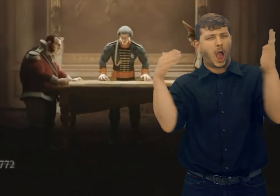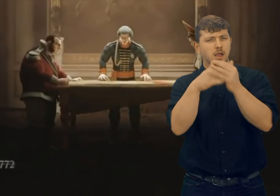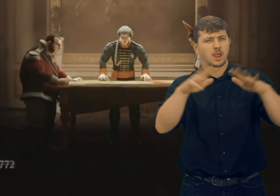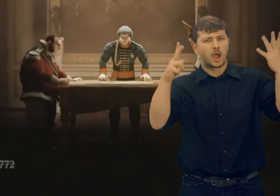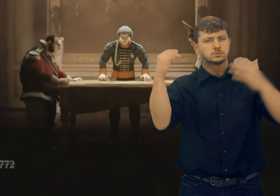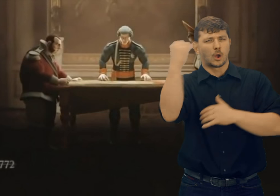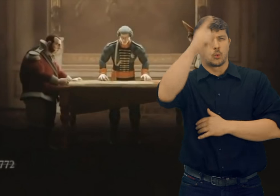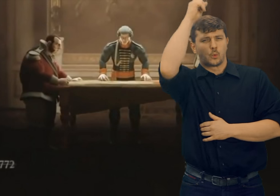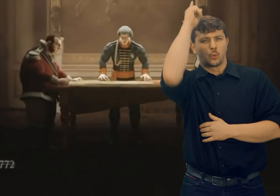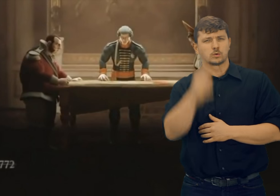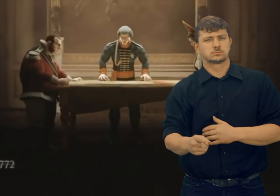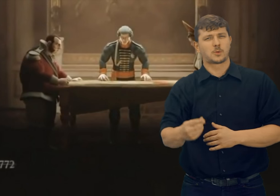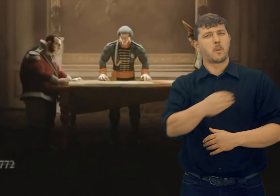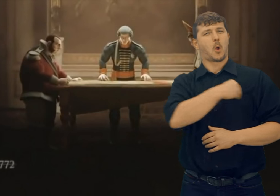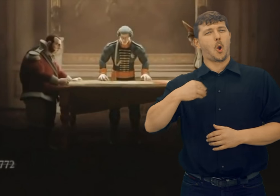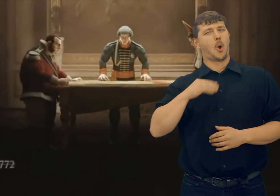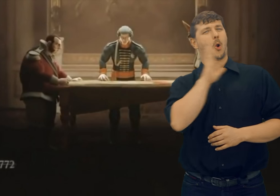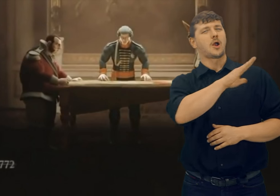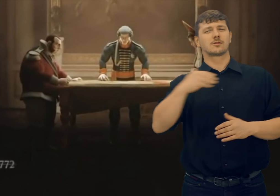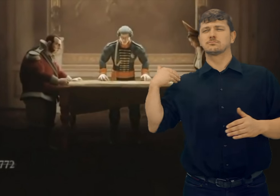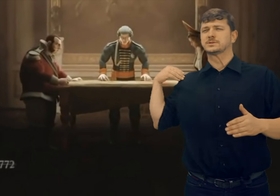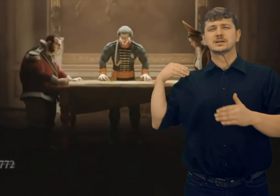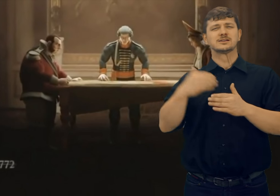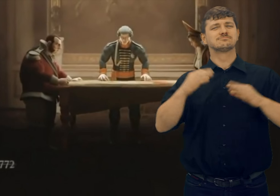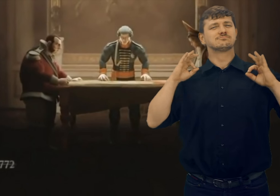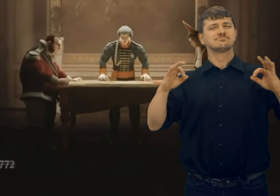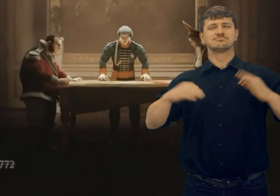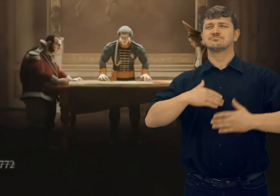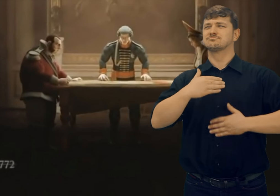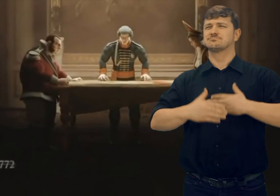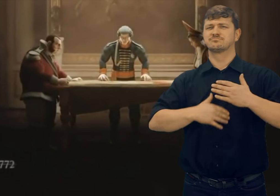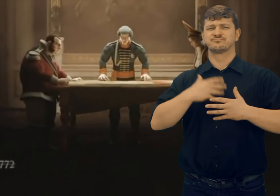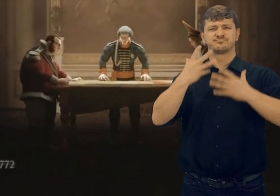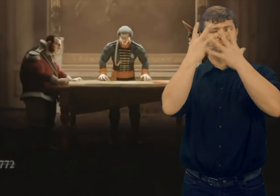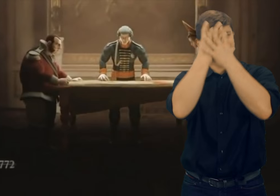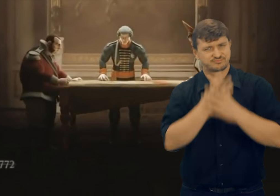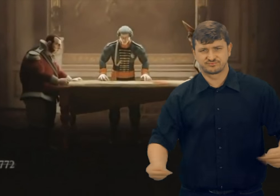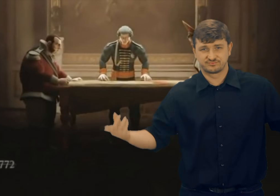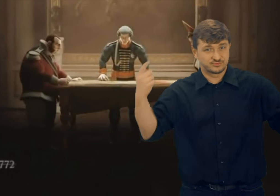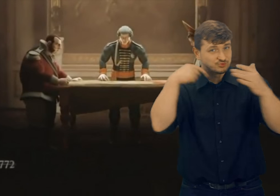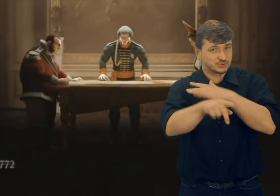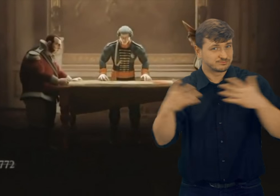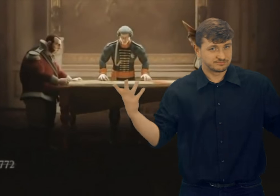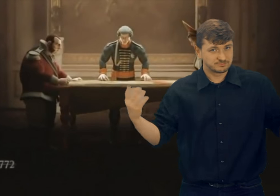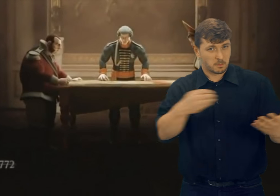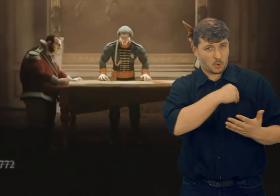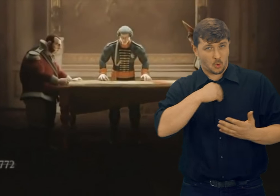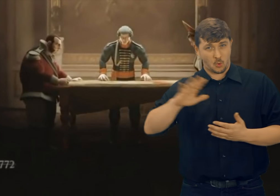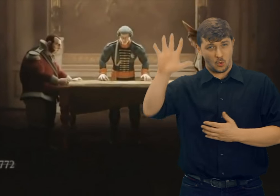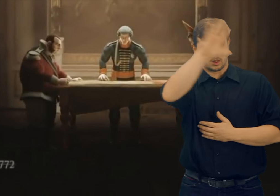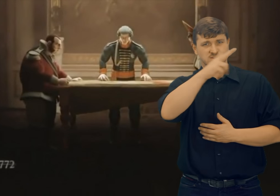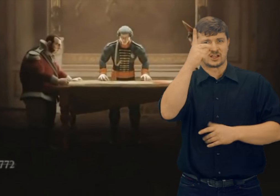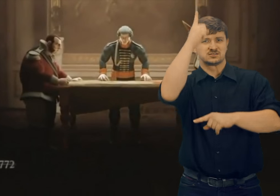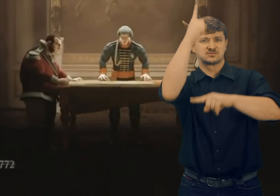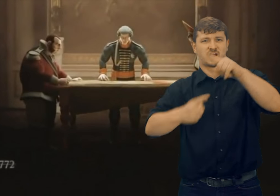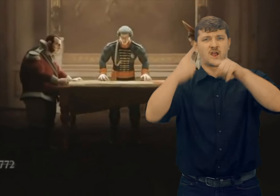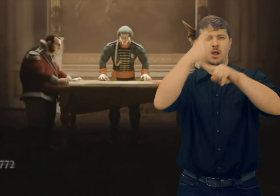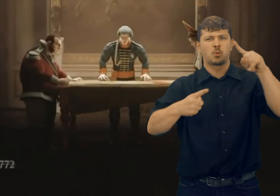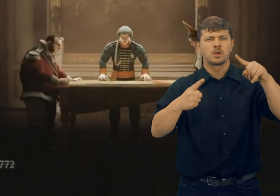Ende des 18. Jahrhunderts ging Polens Wohlstand zu Ende und es kam dann die "Dreiteilung" Polens.